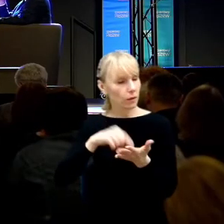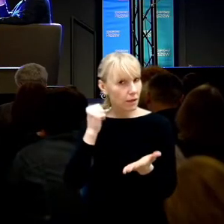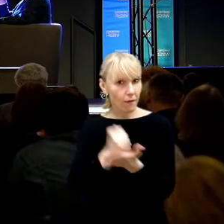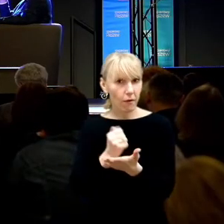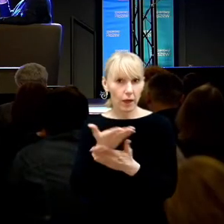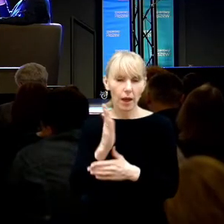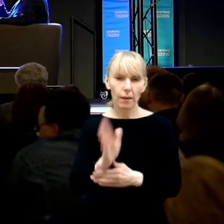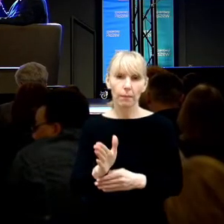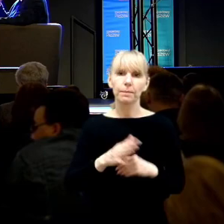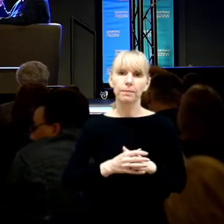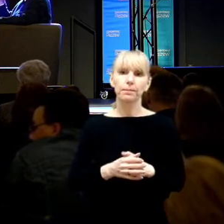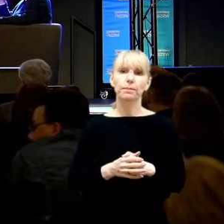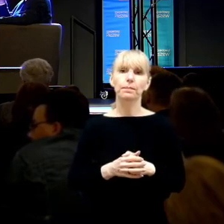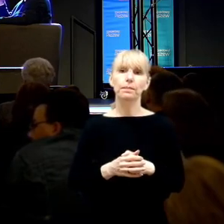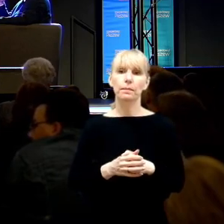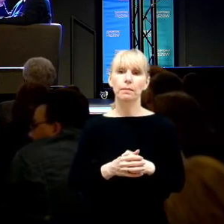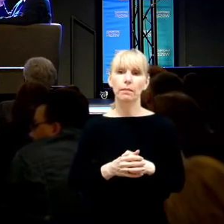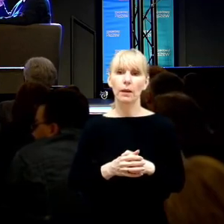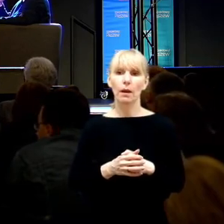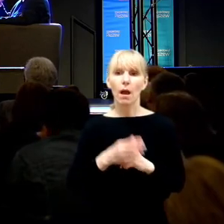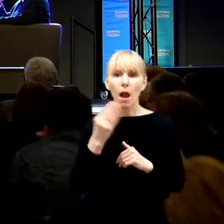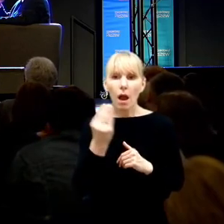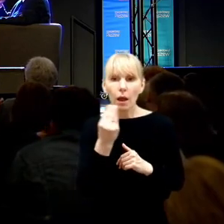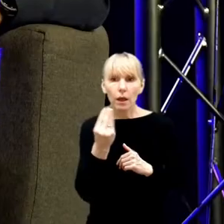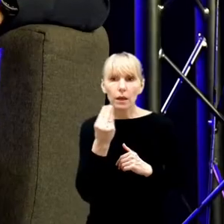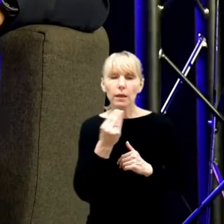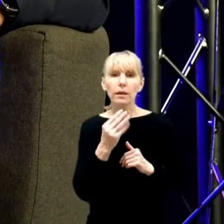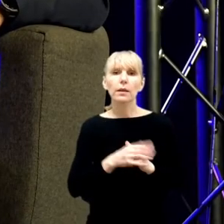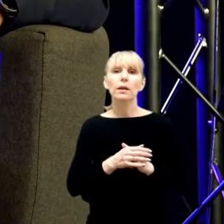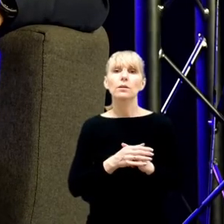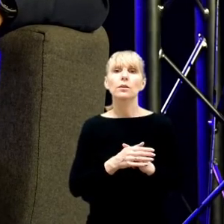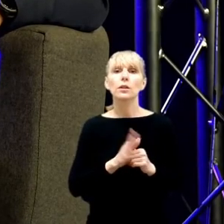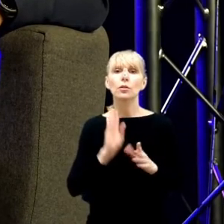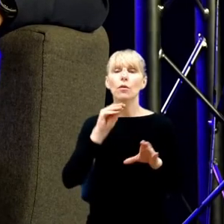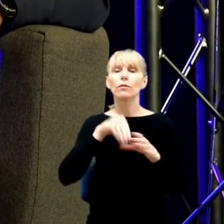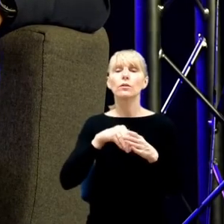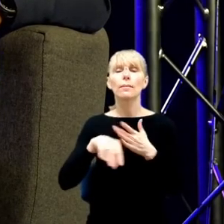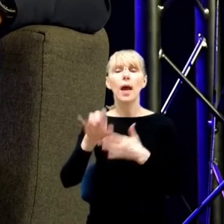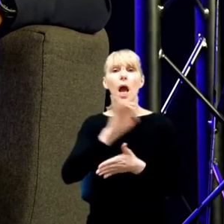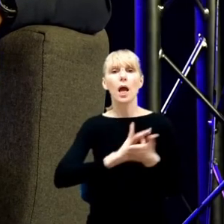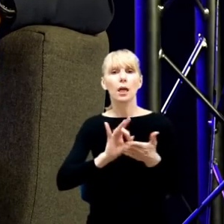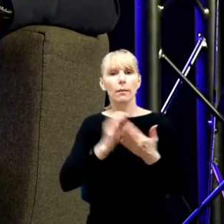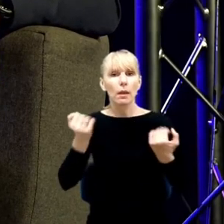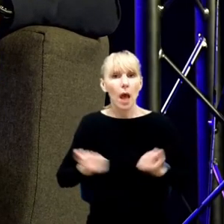Korzystając, że są z nami właśnie przedstawiciele tak aktywnych gmin, przychodzi politykę mieszkaniową, to takie krótkie badanie.